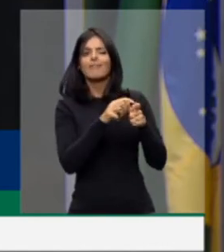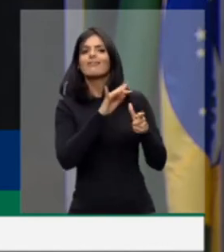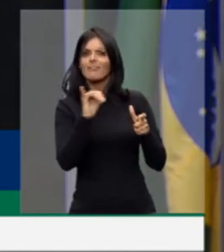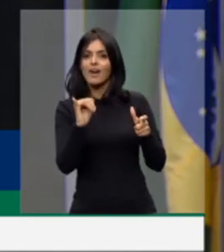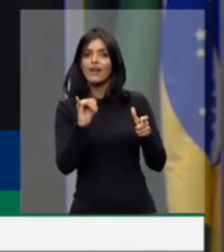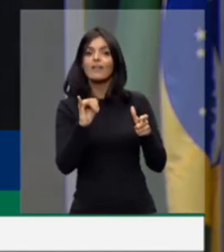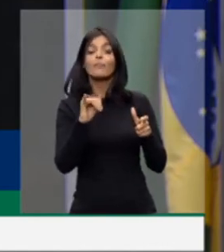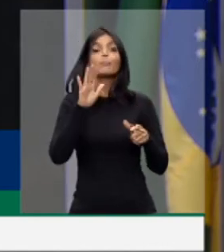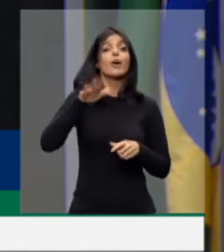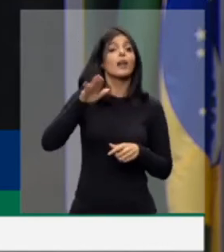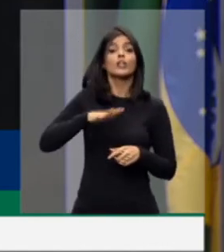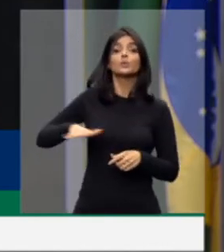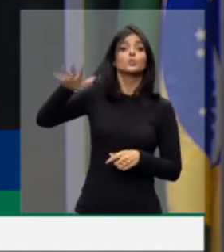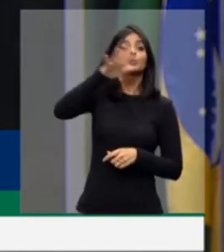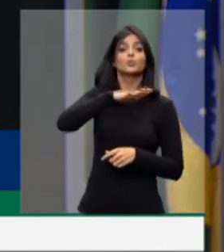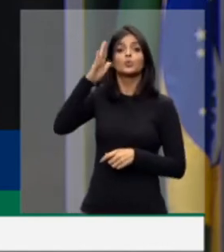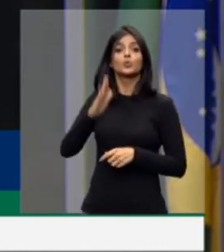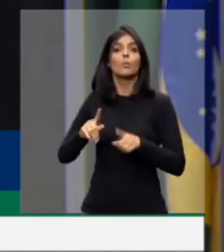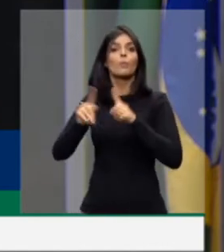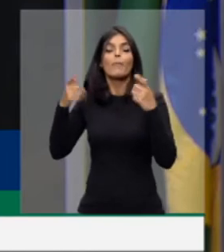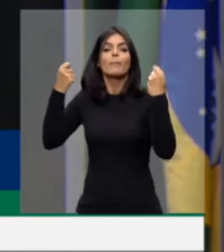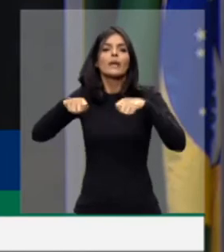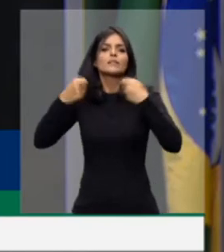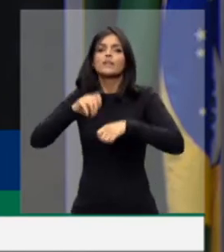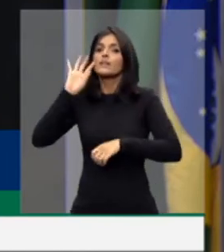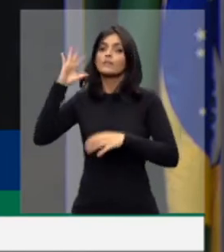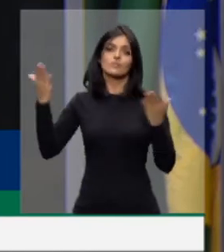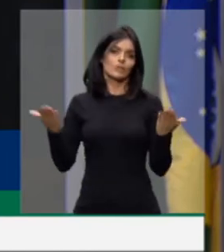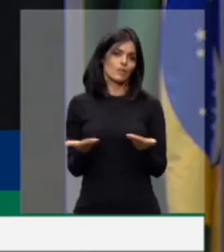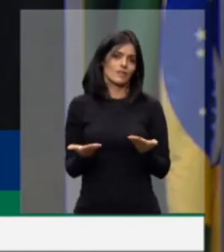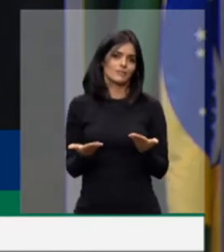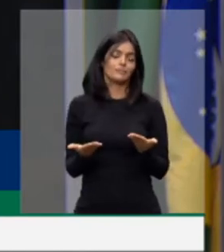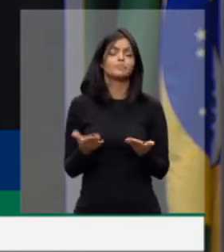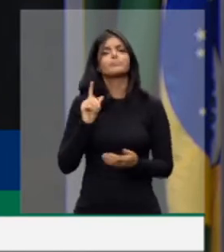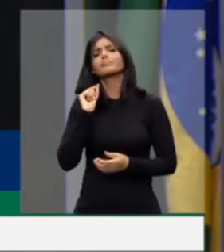CERTEZA VAI DIMINUIR OS CUSTOS , E O CUSTO DO CONSUMO NO SUDESTE BRASILEIRO. QUE NÓS